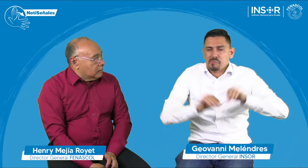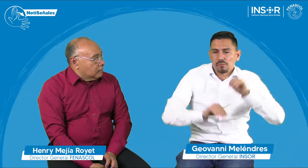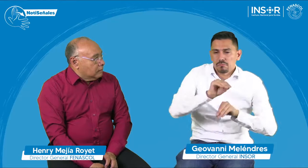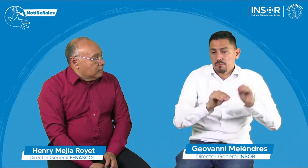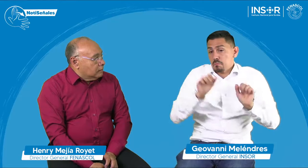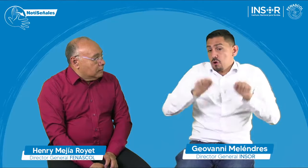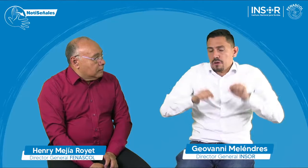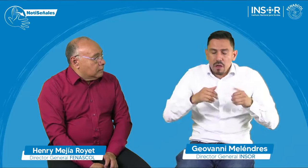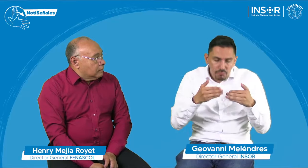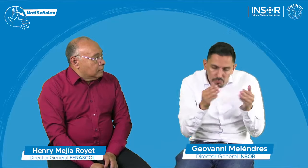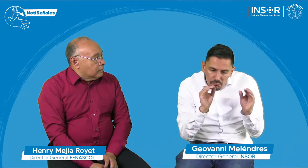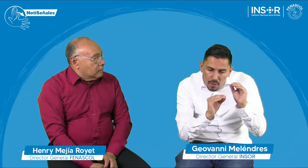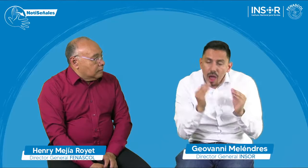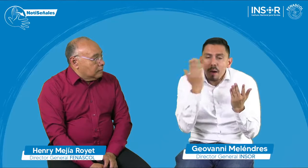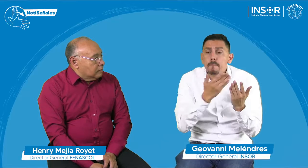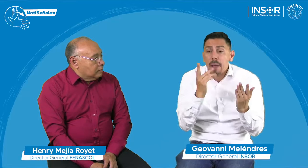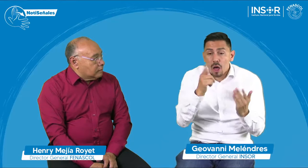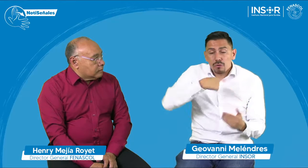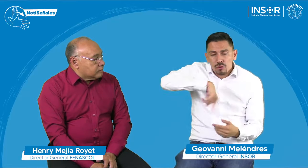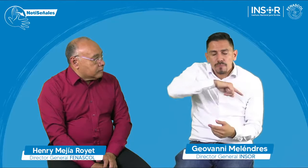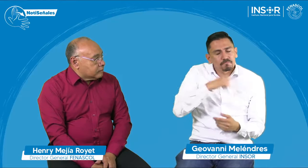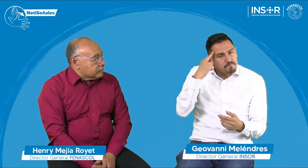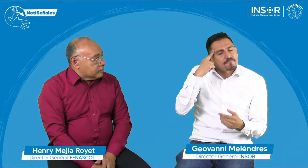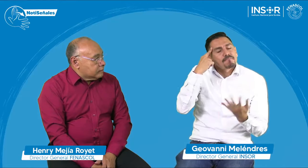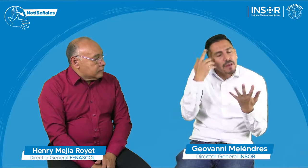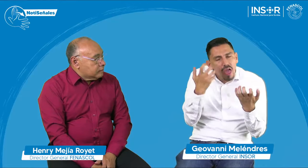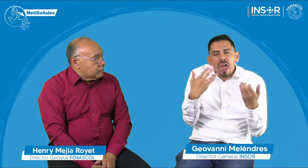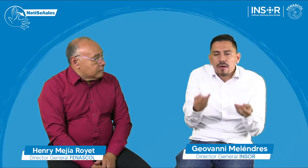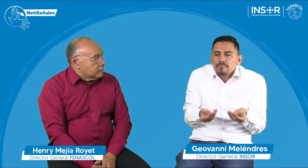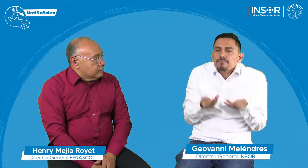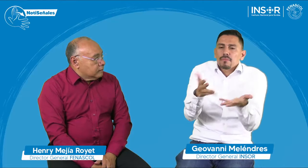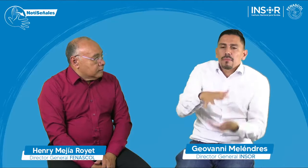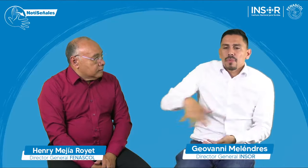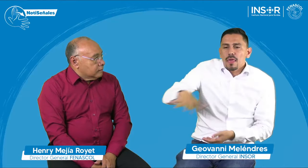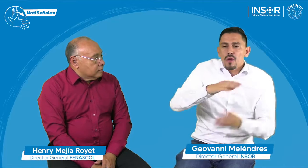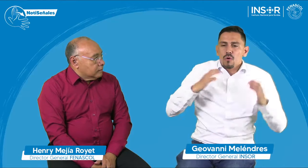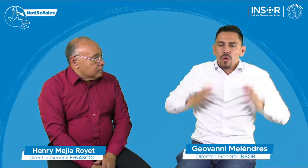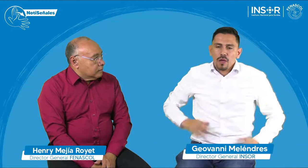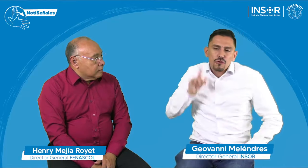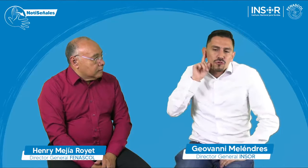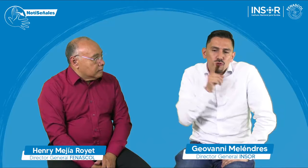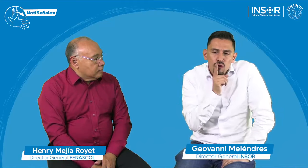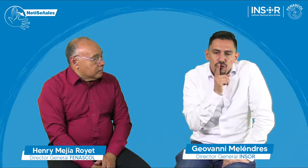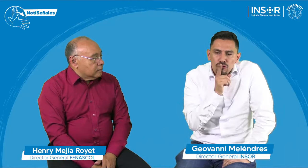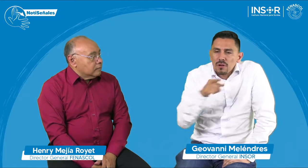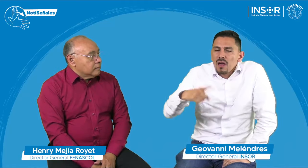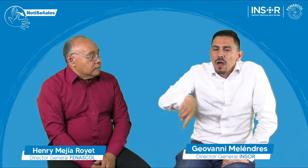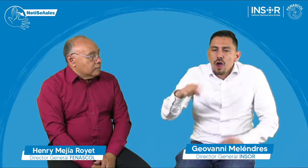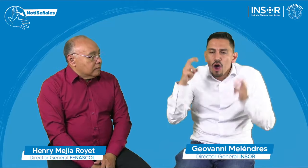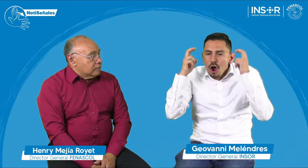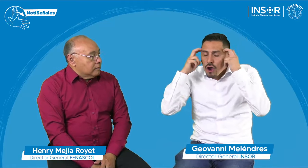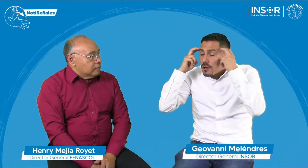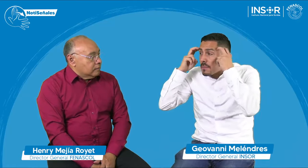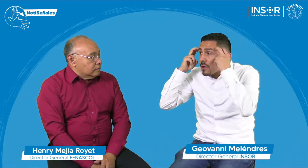procesos de análisis para mirar qué ajustes vamos a a realizar. Posiblemente se hagan ajustes